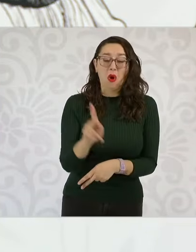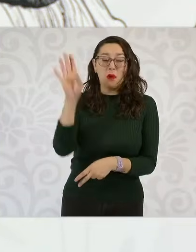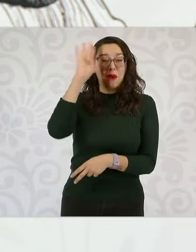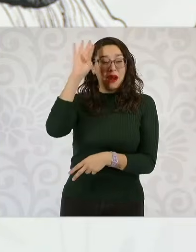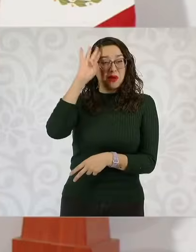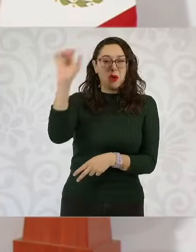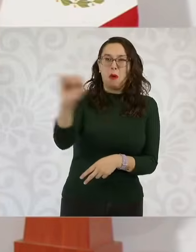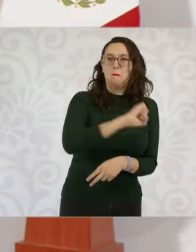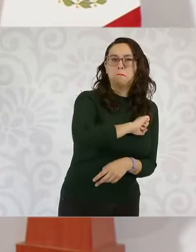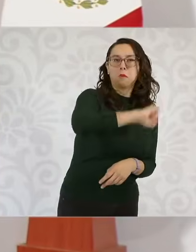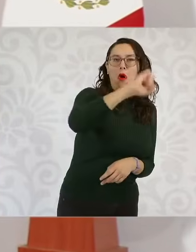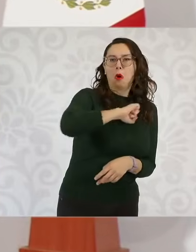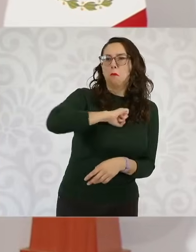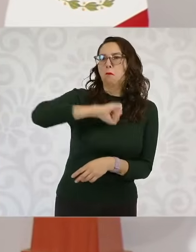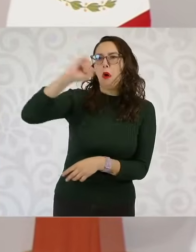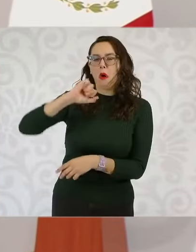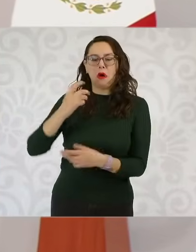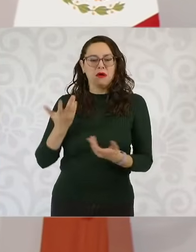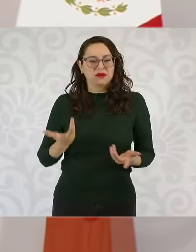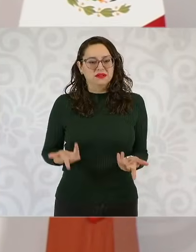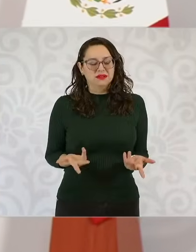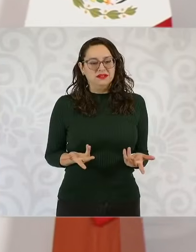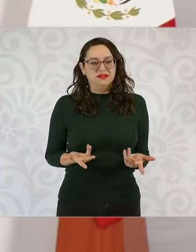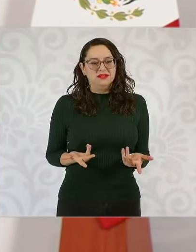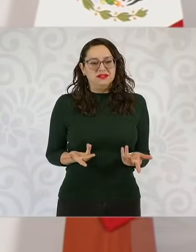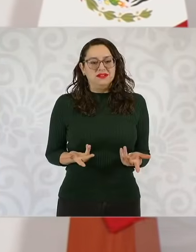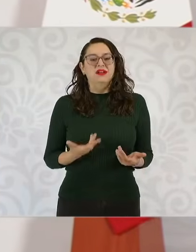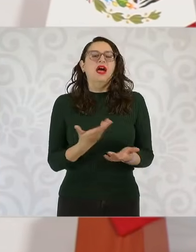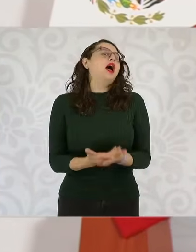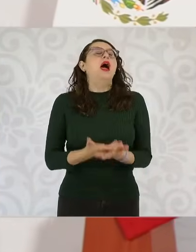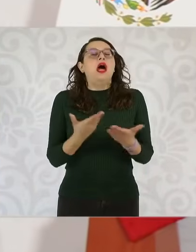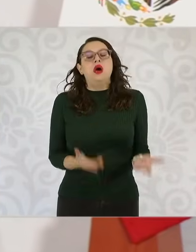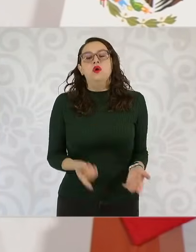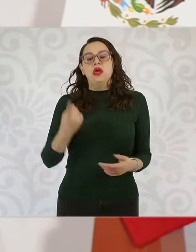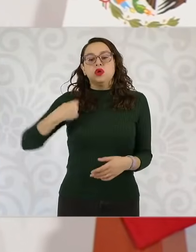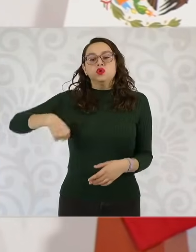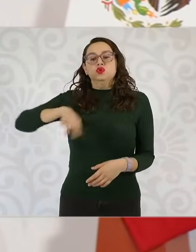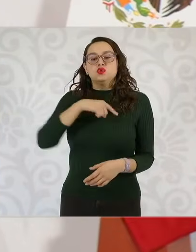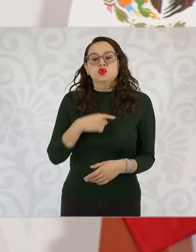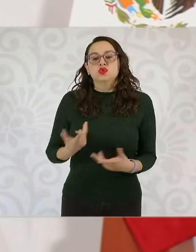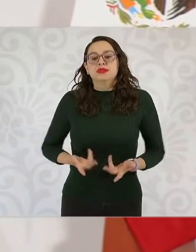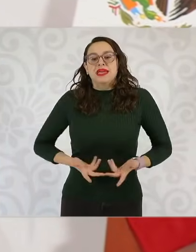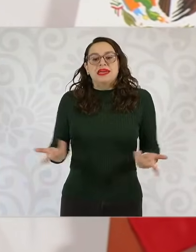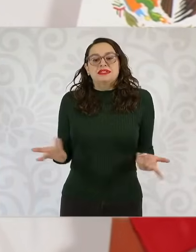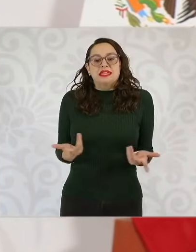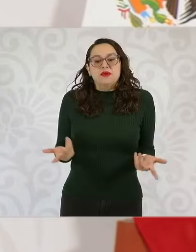y aquí está la secretaria de energía que es a quien encargué que llevara esta coordinación